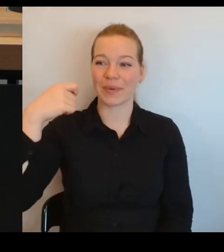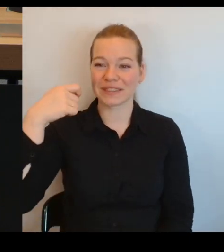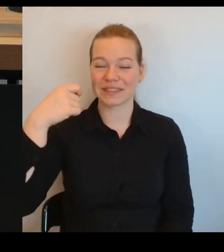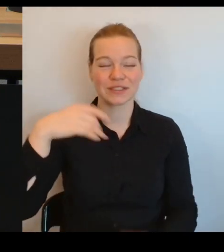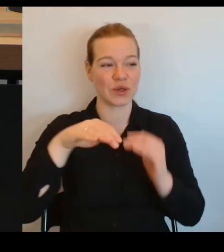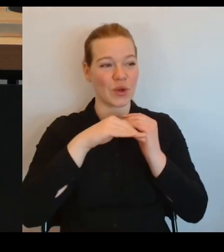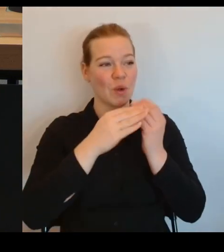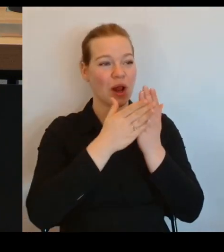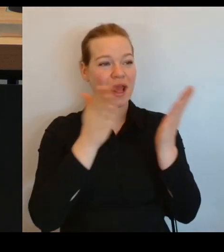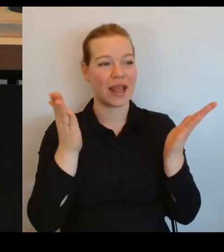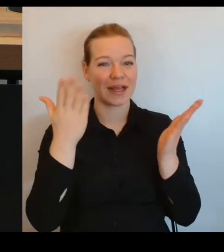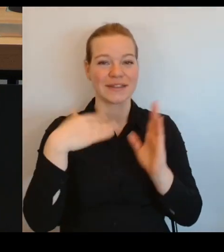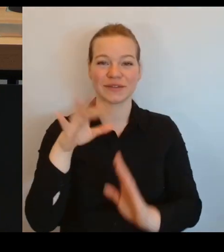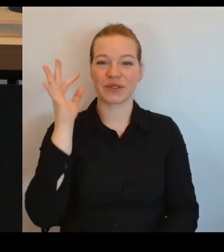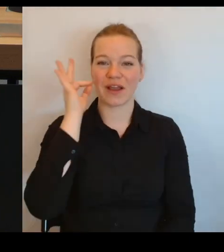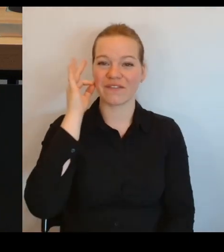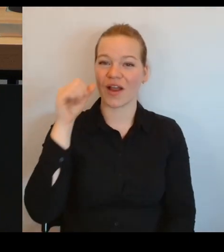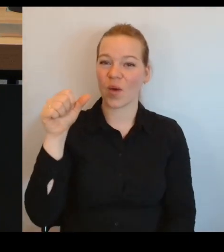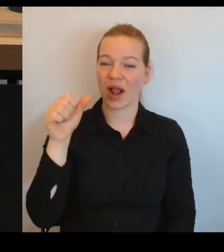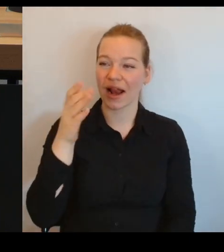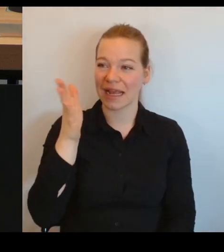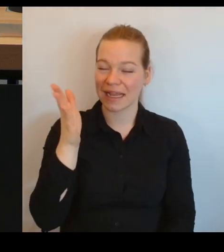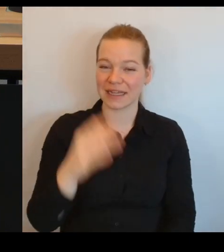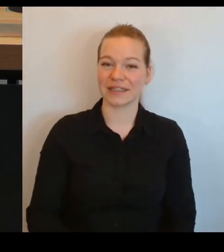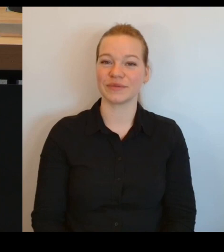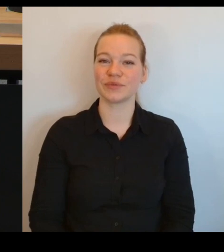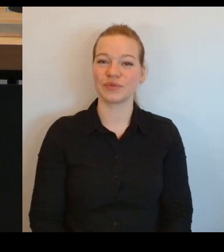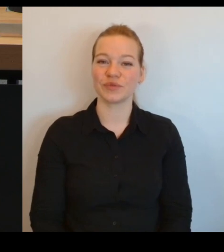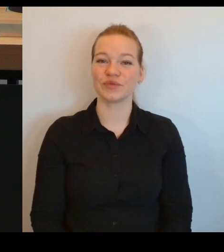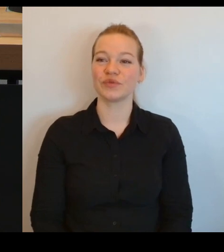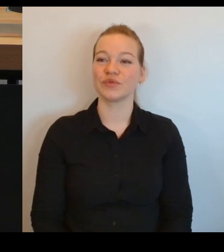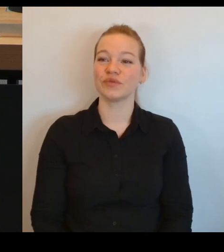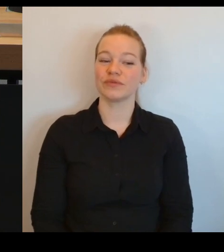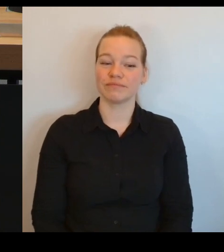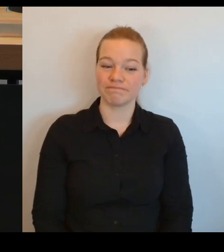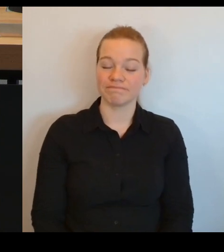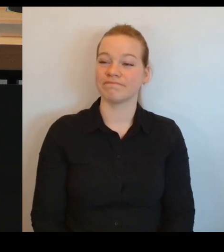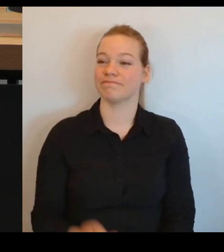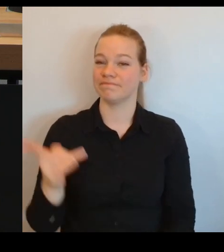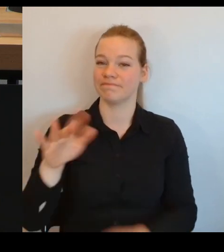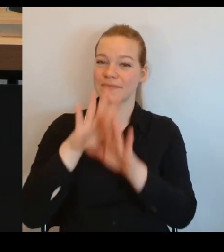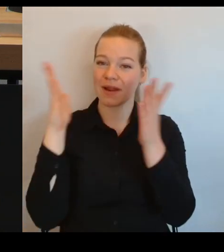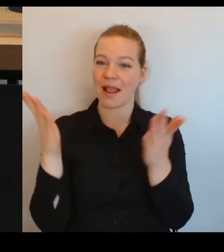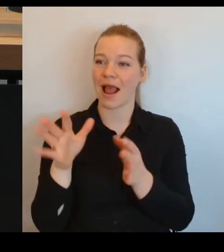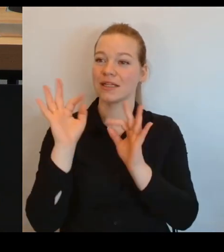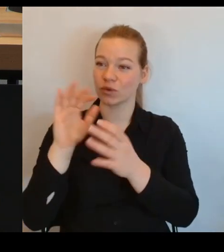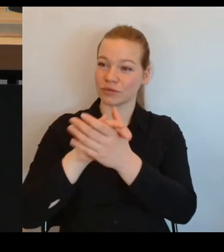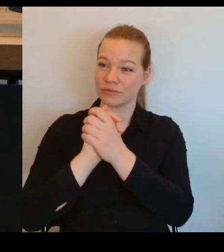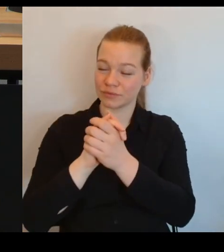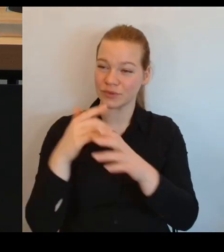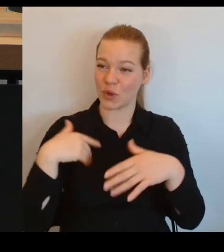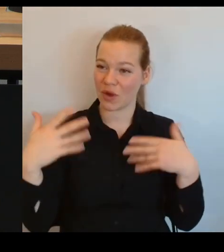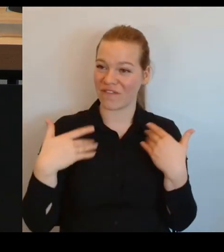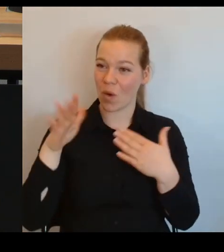neue Lebensjahr und freue mich, dass Sie heute an Ihrem Geburtstag hier bei uns sind und mit uns diskutieren. Nun zum Jahresbericht.